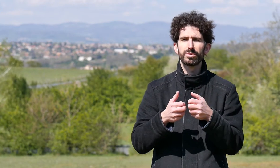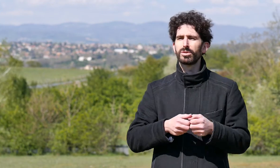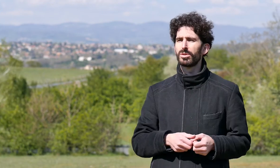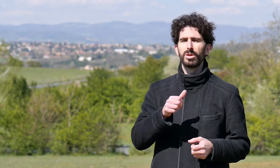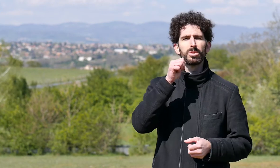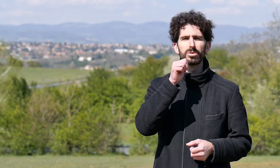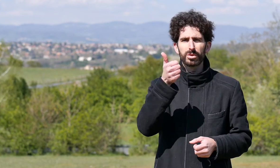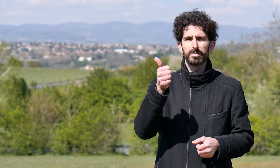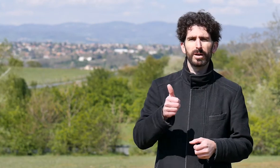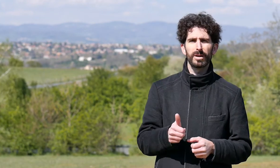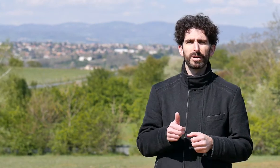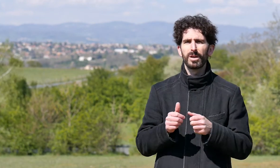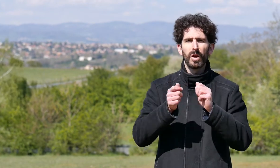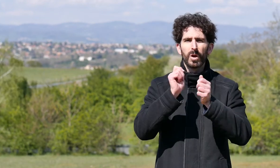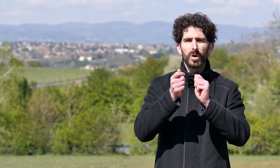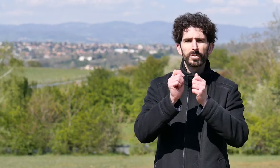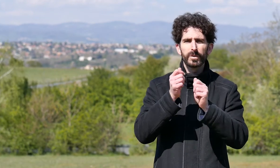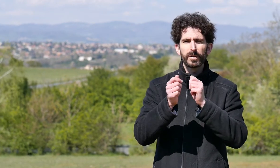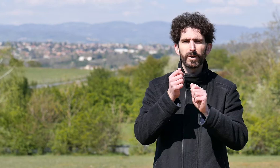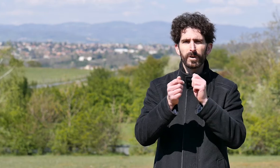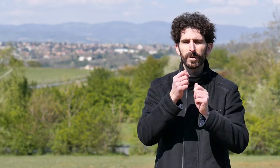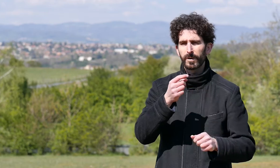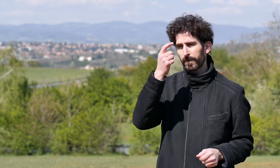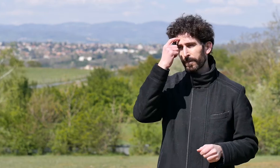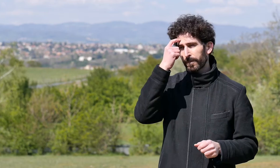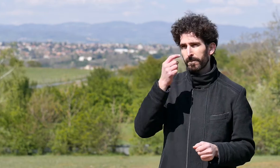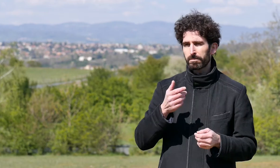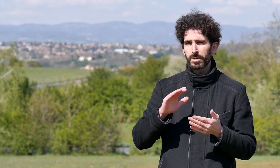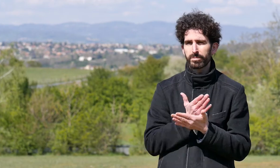demain, j'ai un entretien et je m'y prépare.